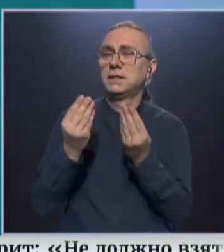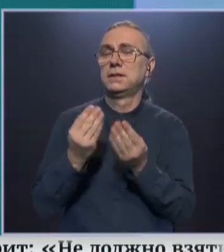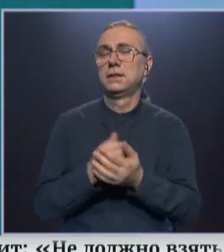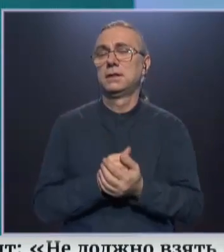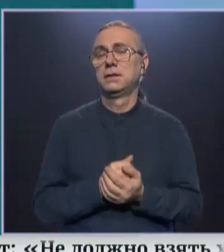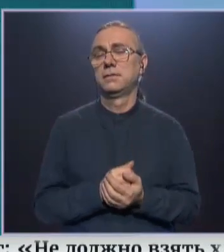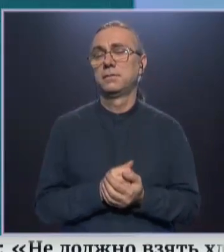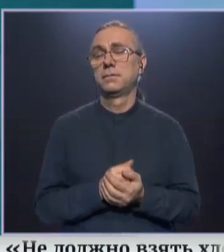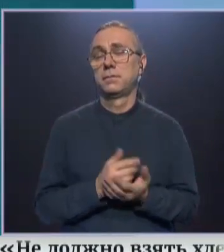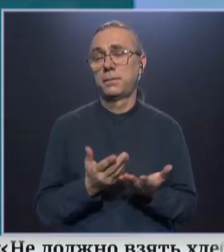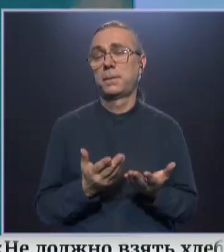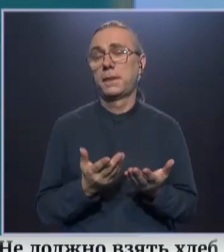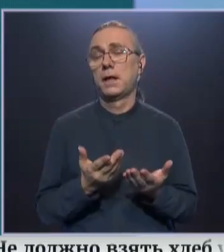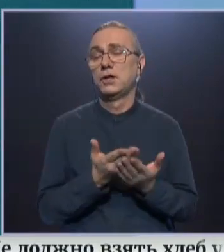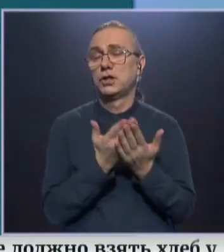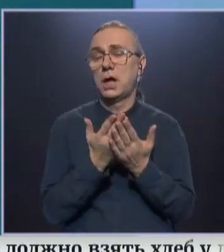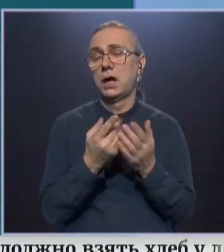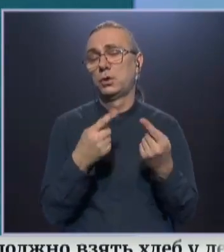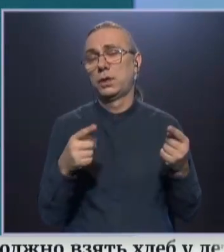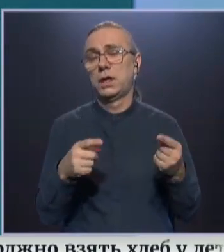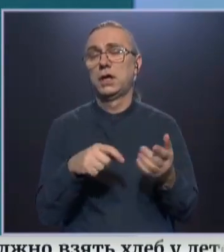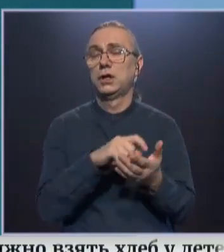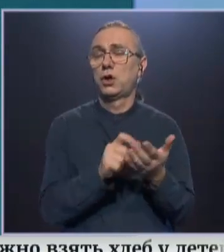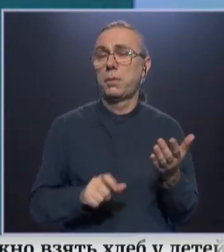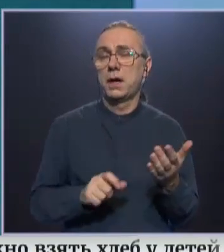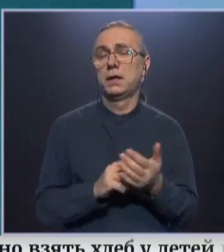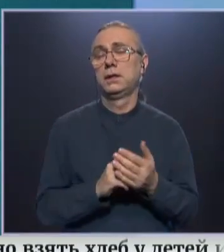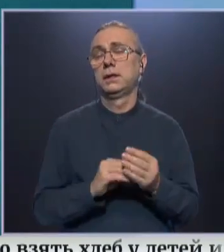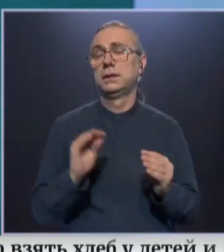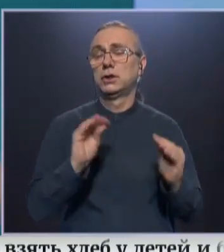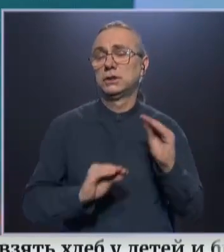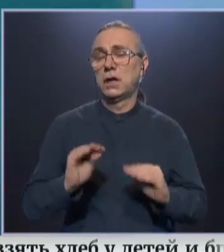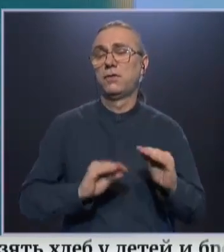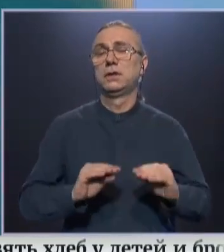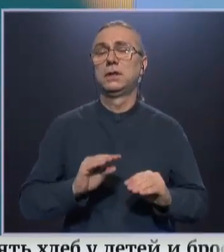остальные тропари составленные духовным вдохновением